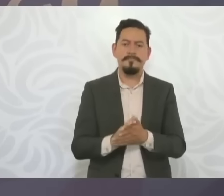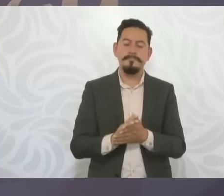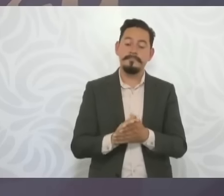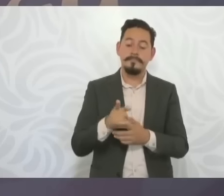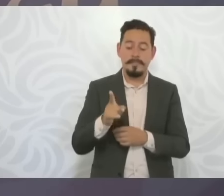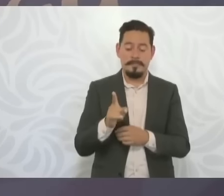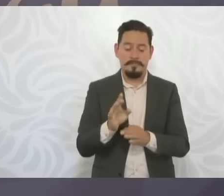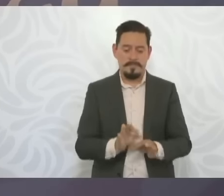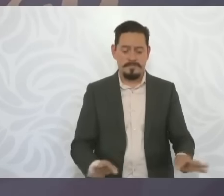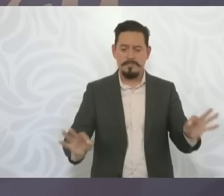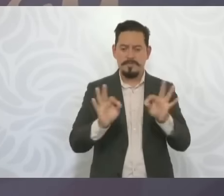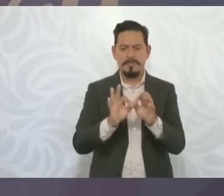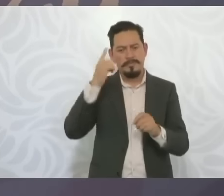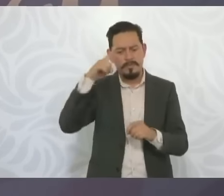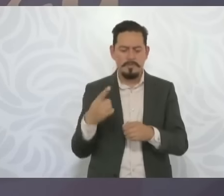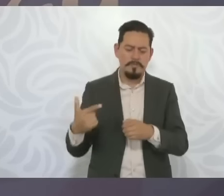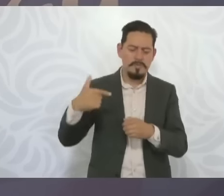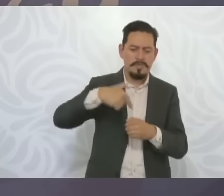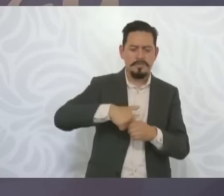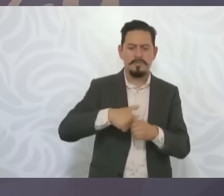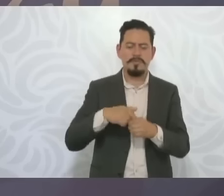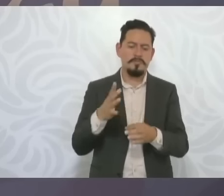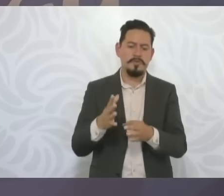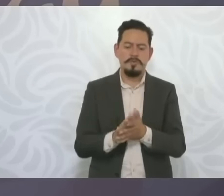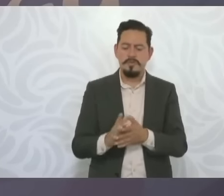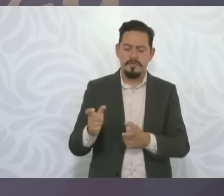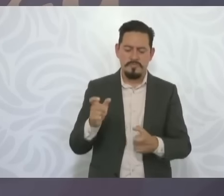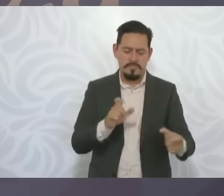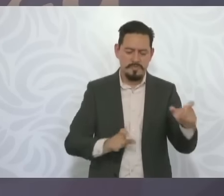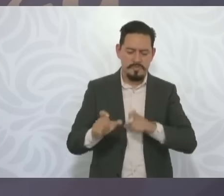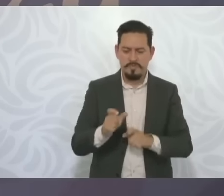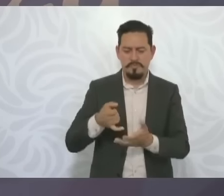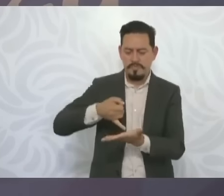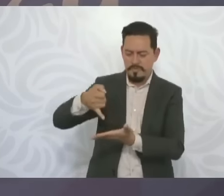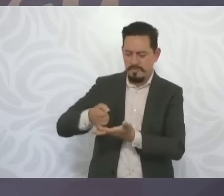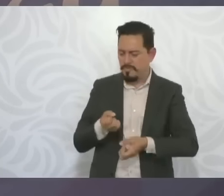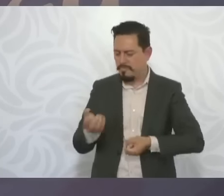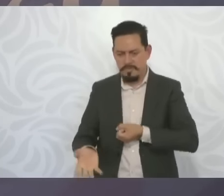gasolina y el suministro de fertilizantes para el campo mexicano. Atiende con enfoque humanista sus